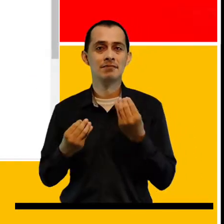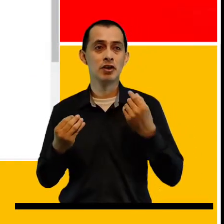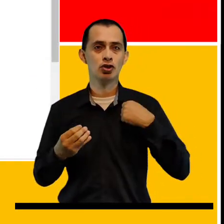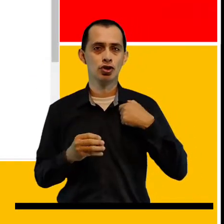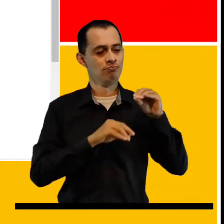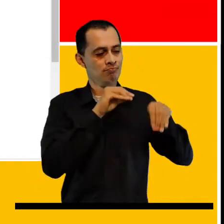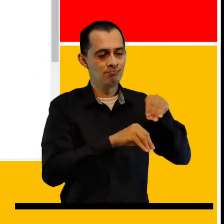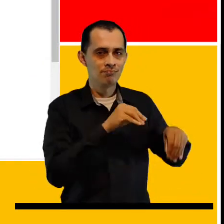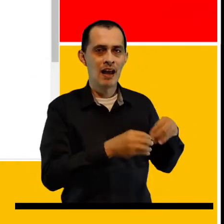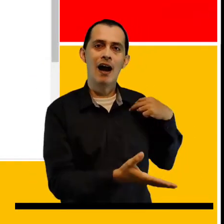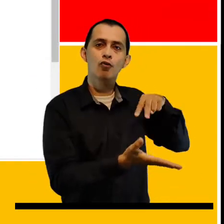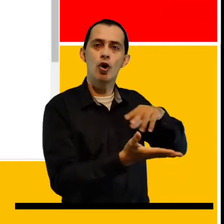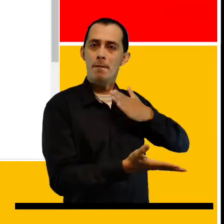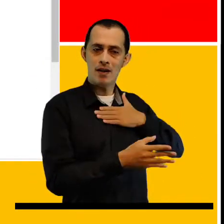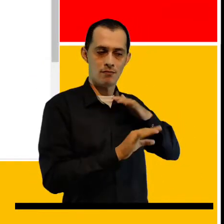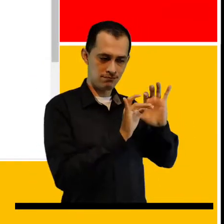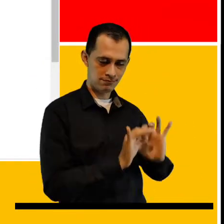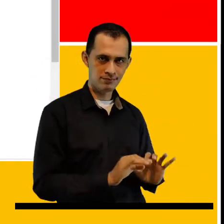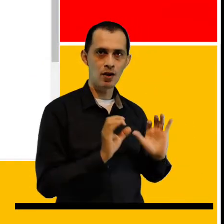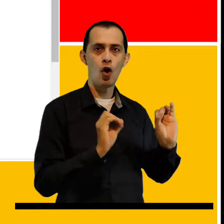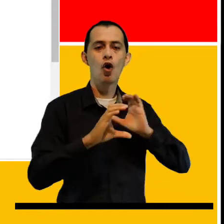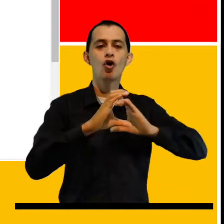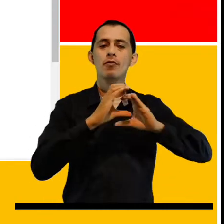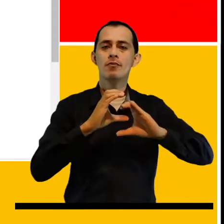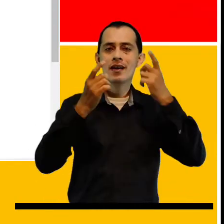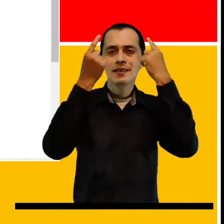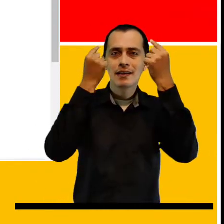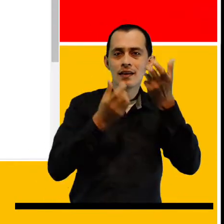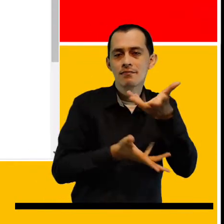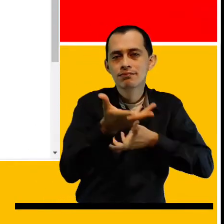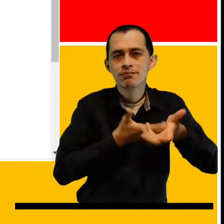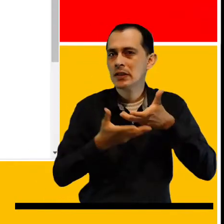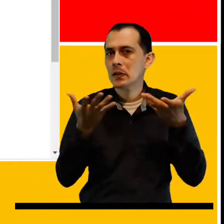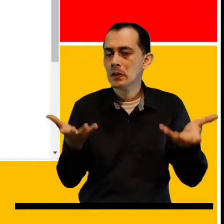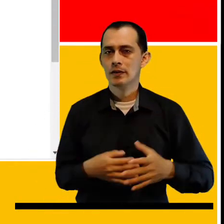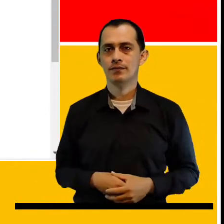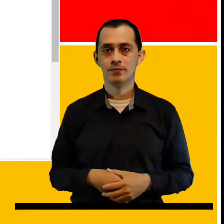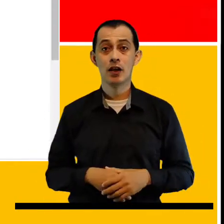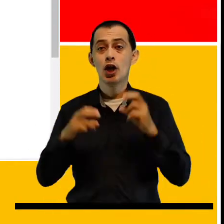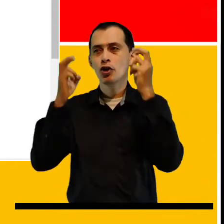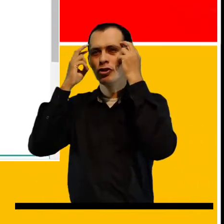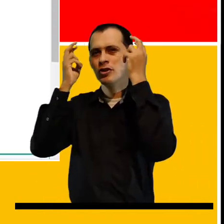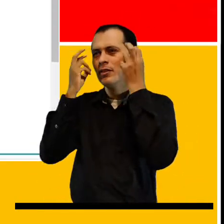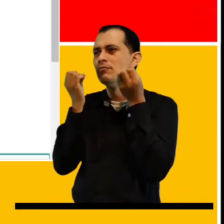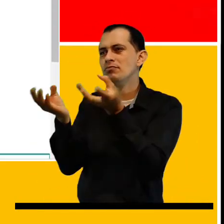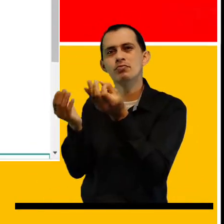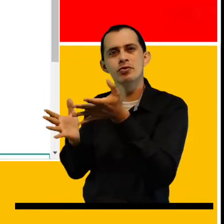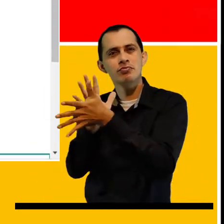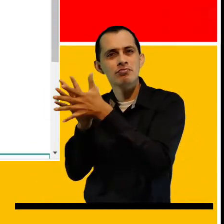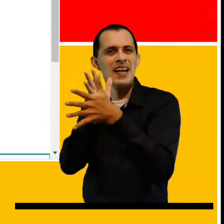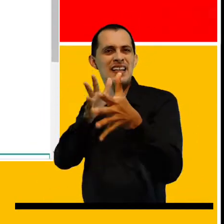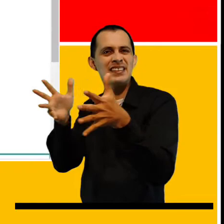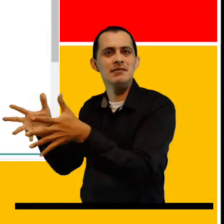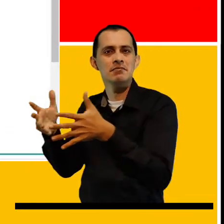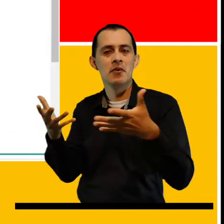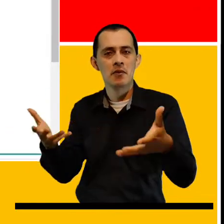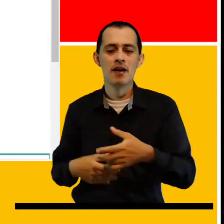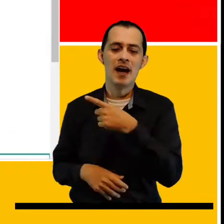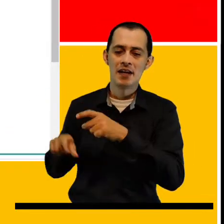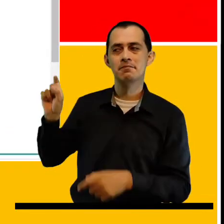de comunicación específica. En intercambio y transferencia del conocimiento se comprenden